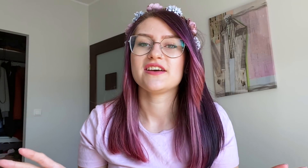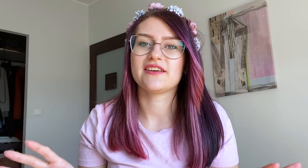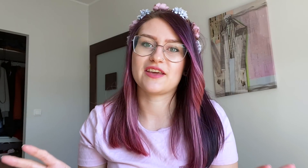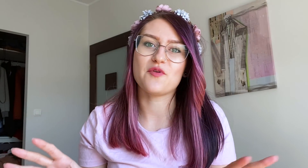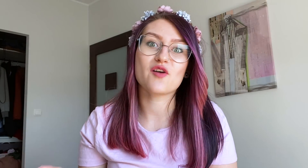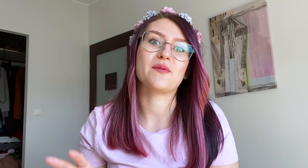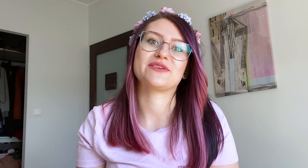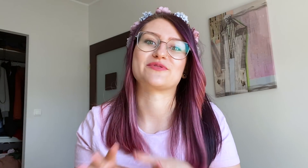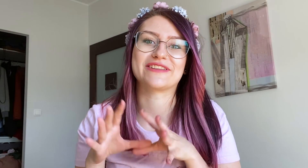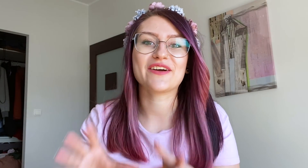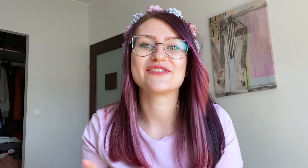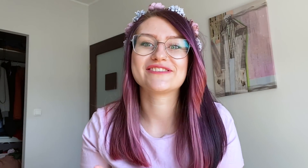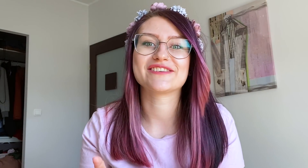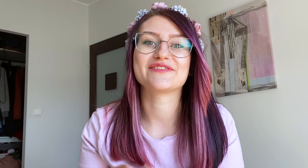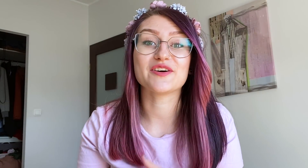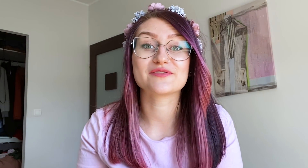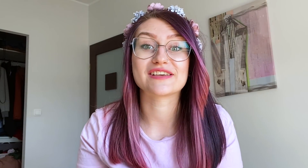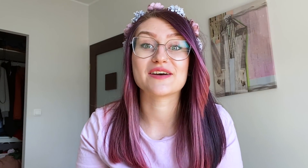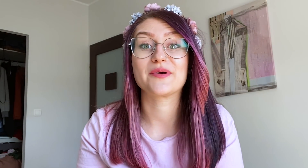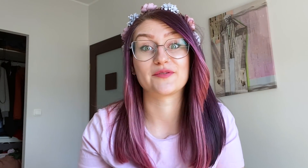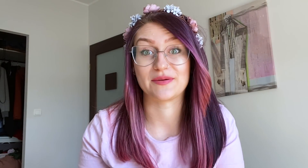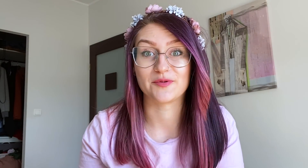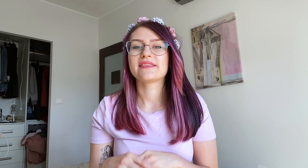jakie mogą Wam się przytrafić w nauce PJM-u.